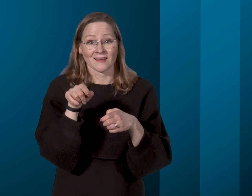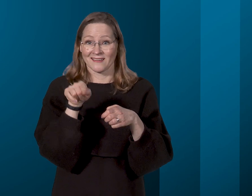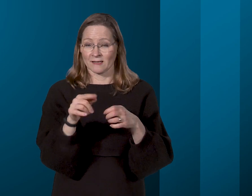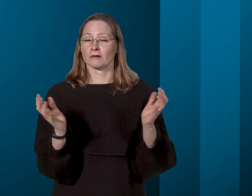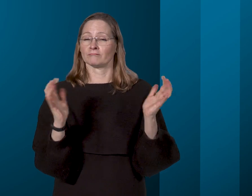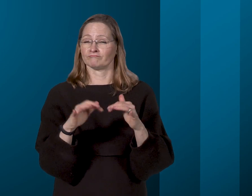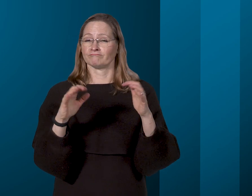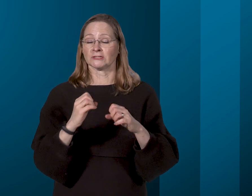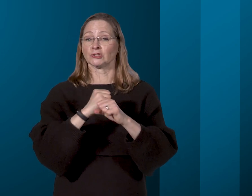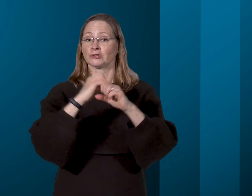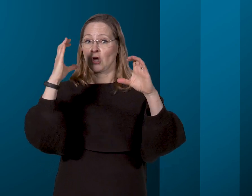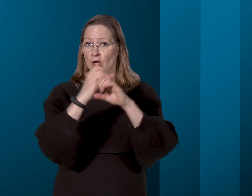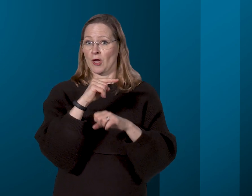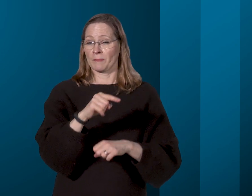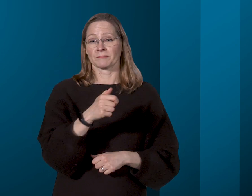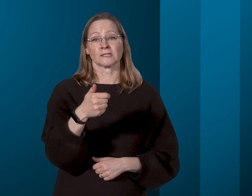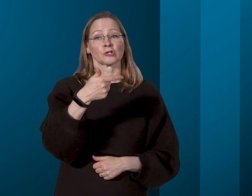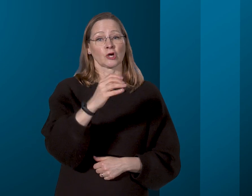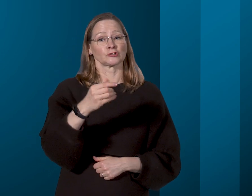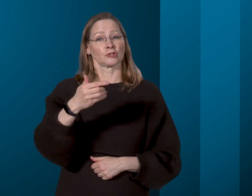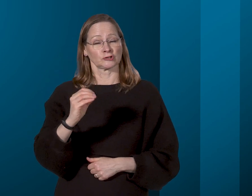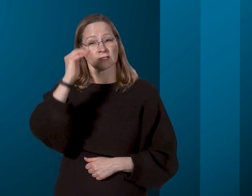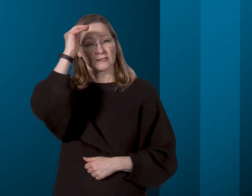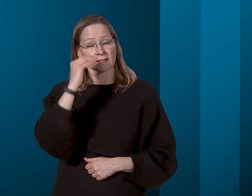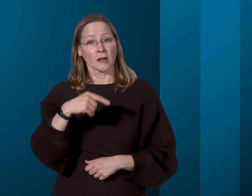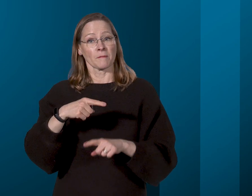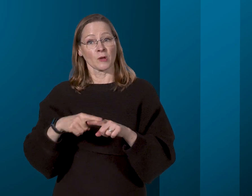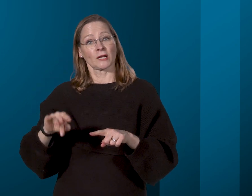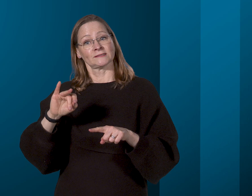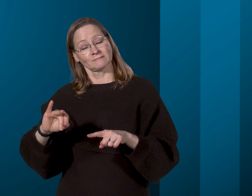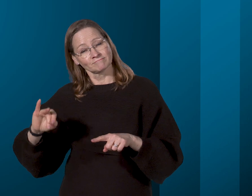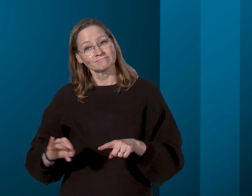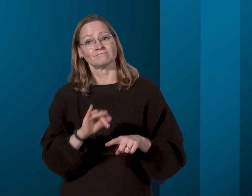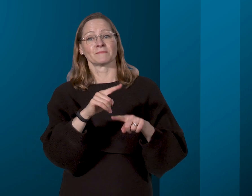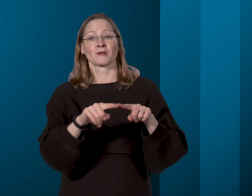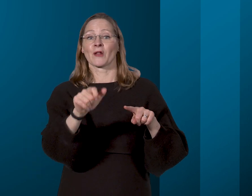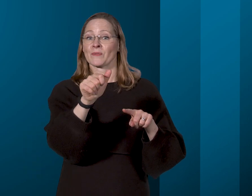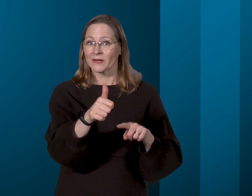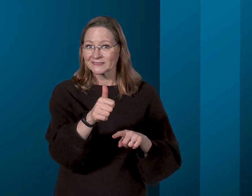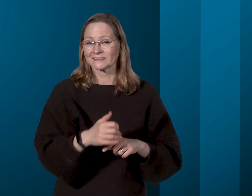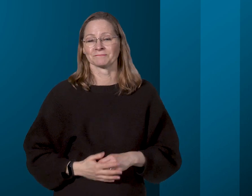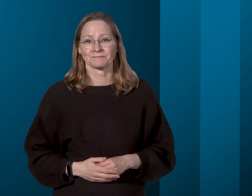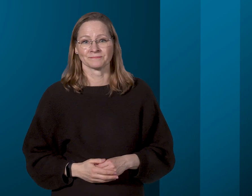joka kokoontuu Zoomin välityksellä torstai-iltaisin kello 18.30-20.30.